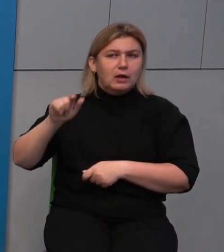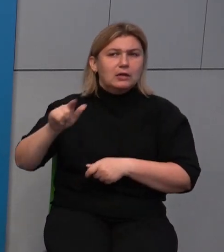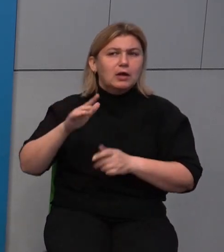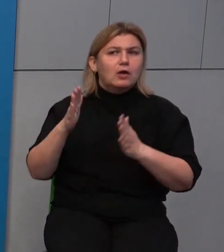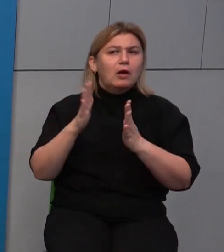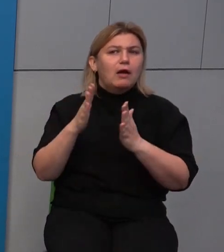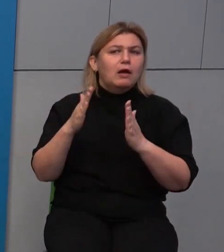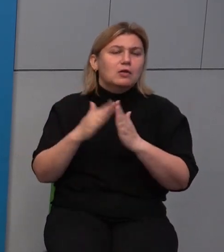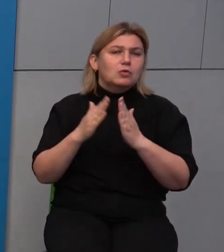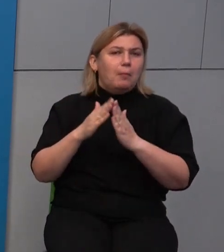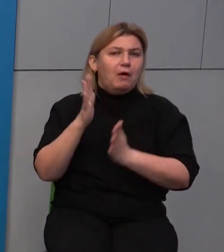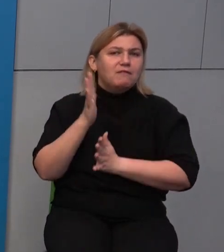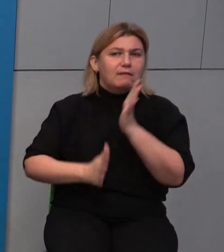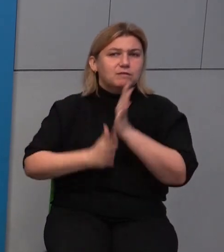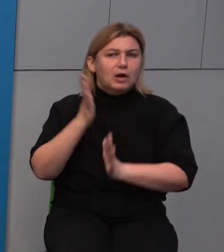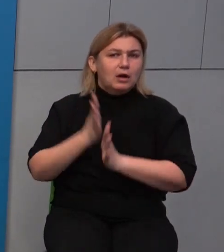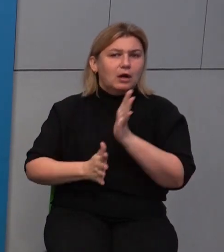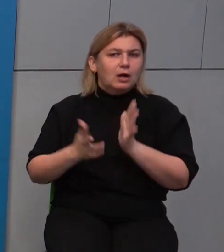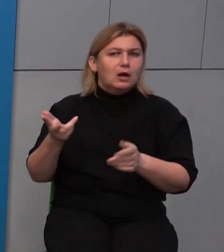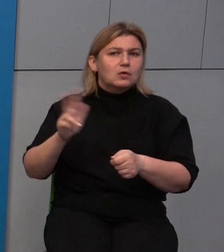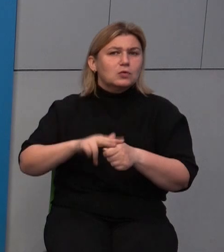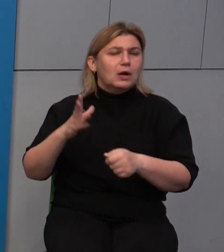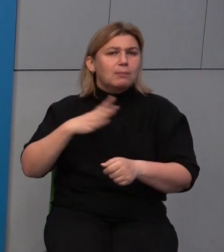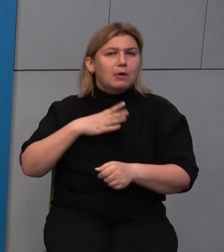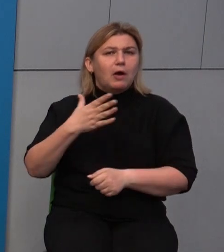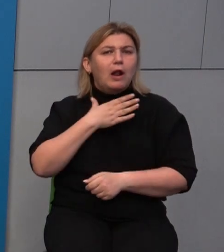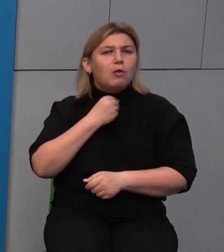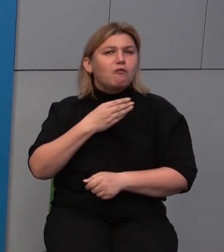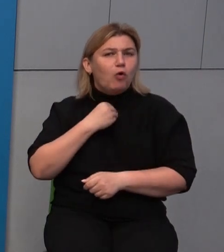która się toczyła we Lwowie i w innych częściach